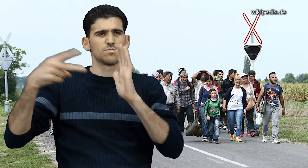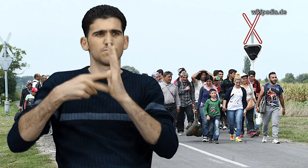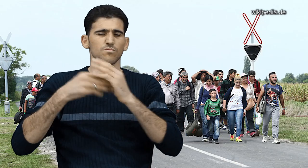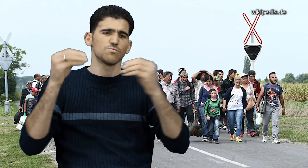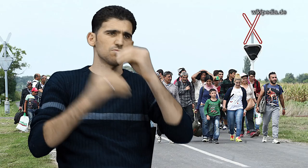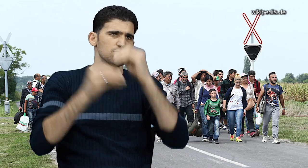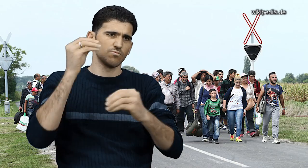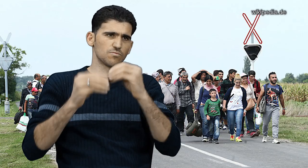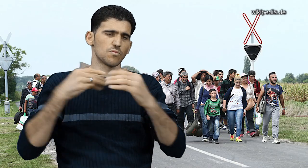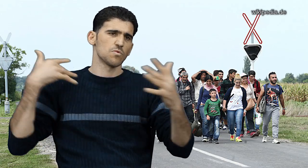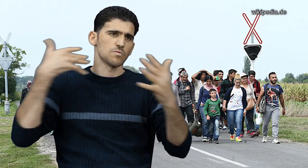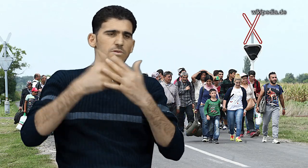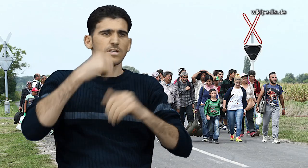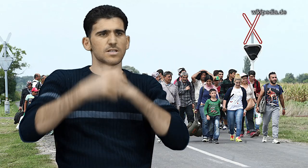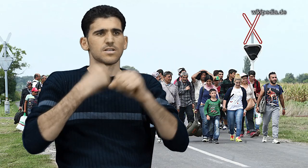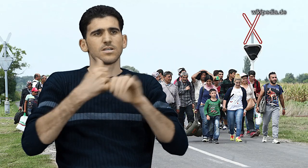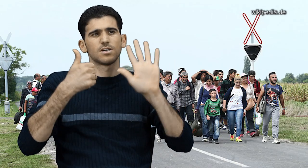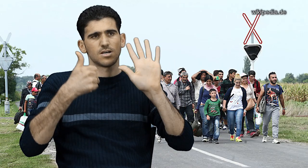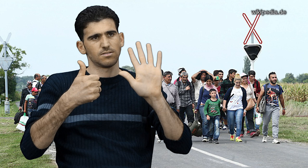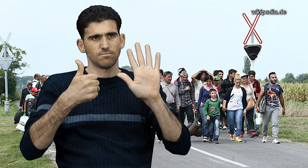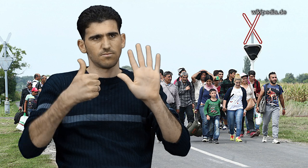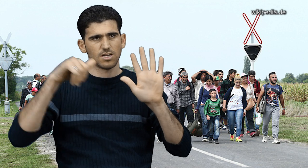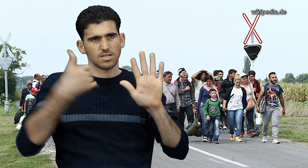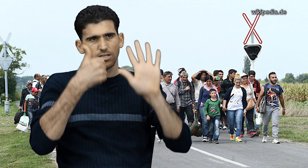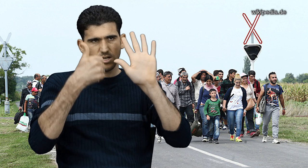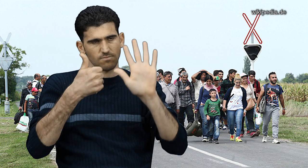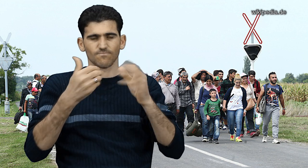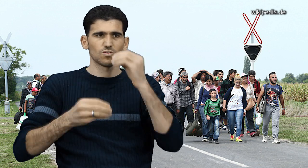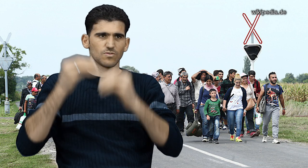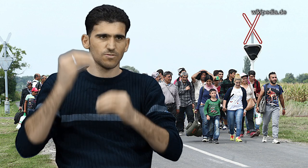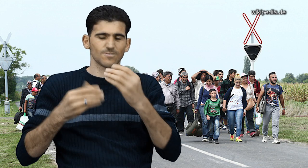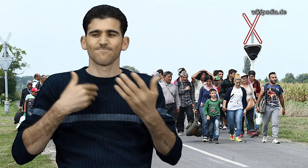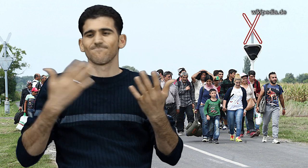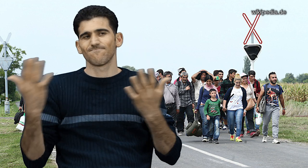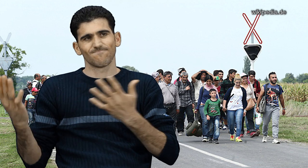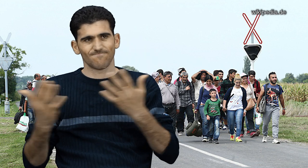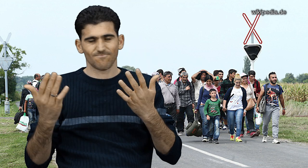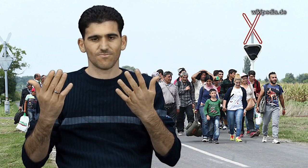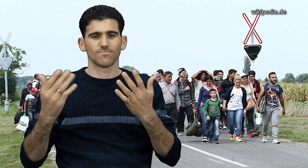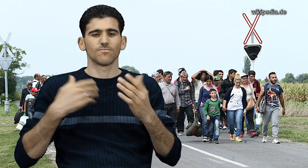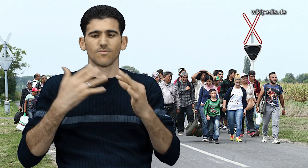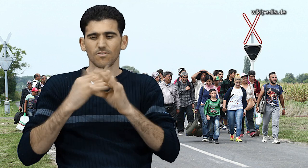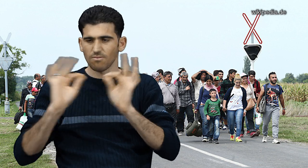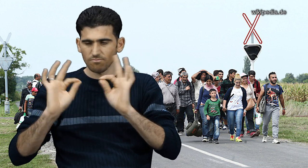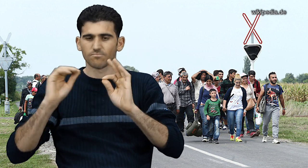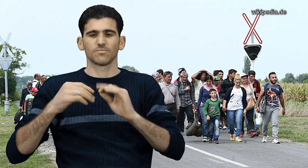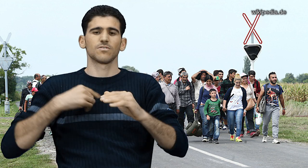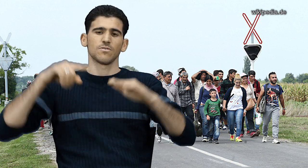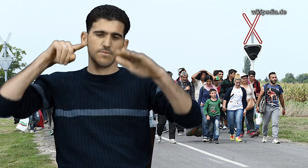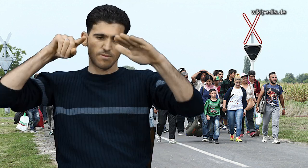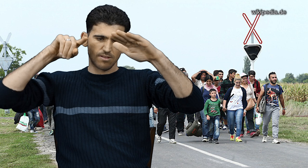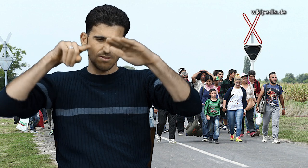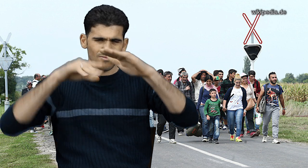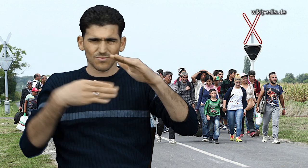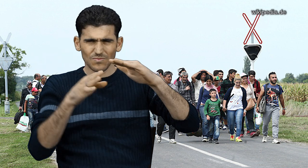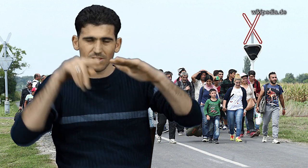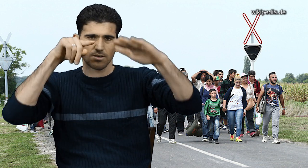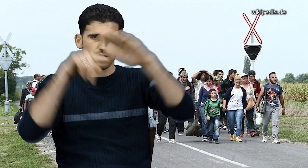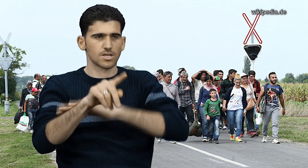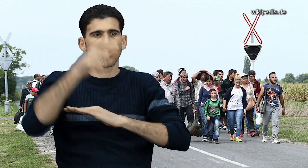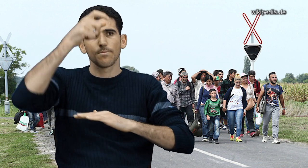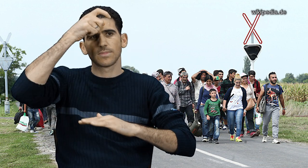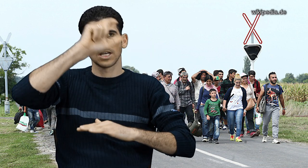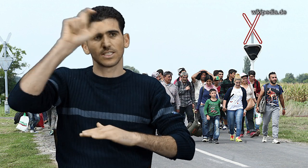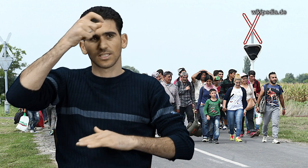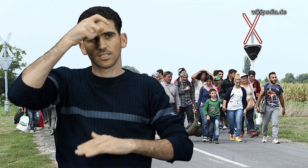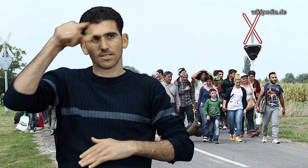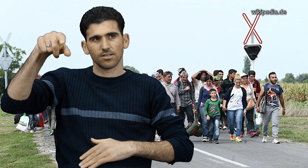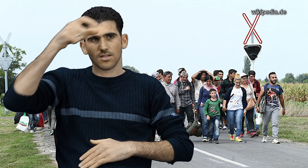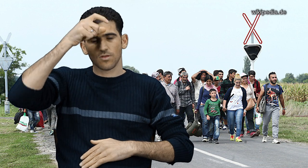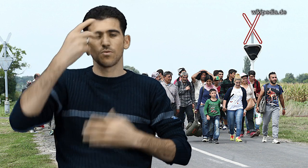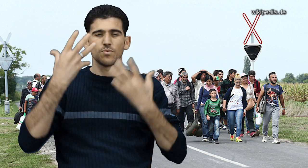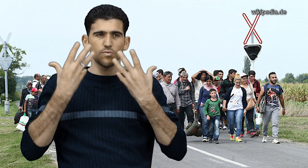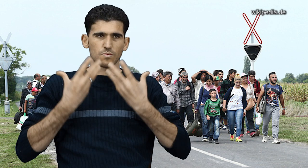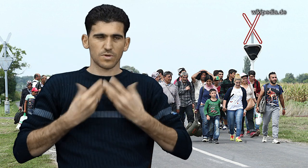In meinem Land gab es schon seit 6 Jahren Probleme. Meine Frau und ich ?üchteten zu Fuß in die Türkei.